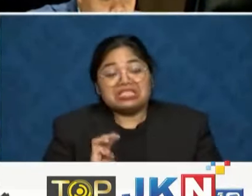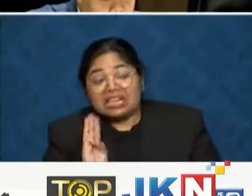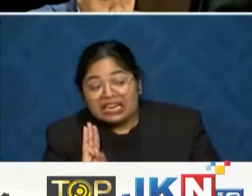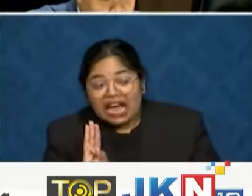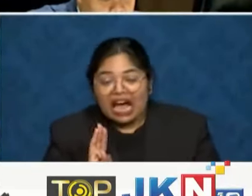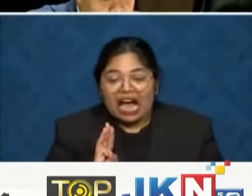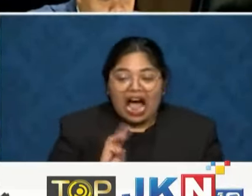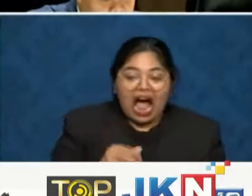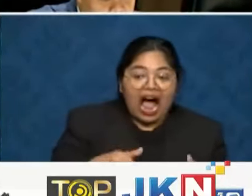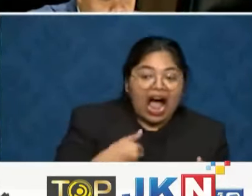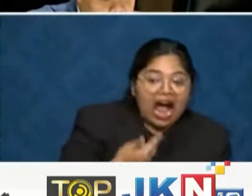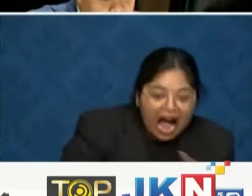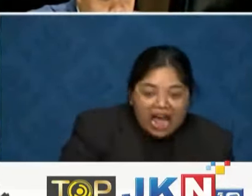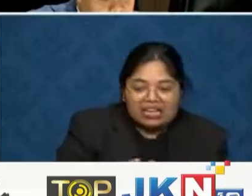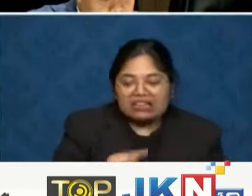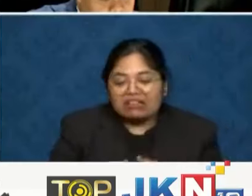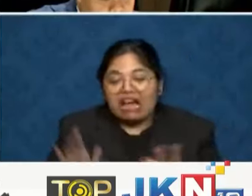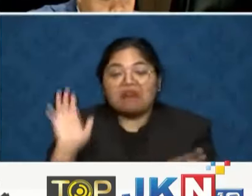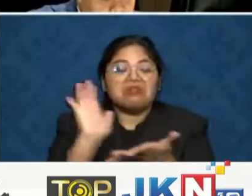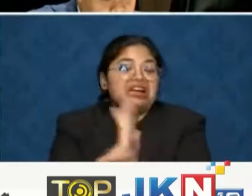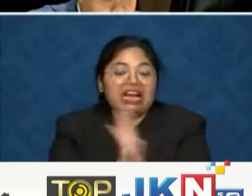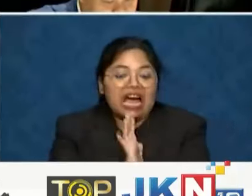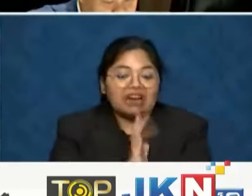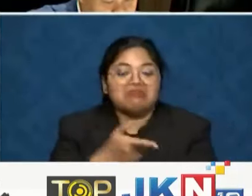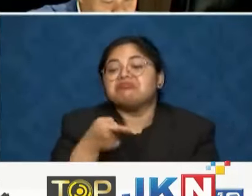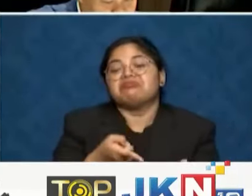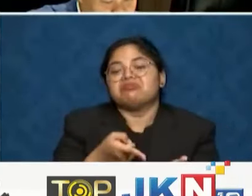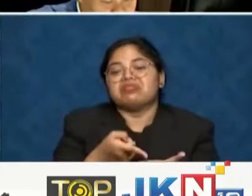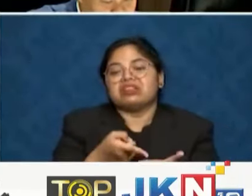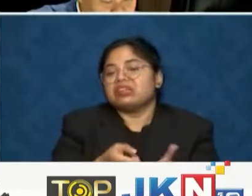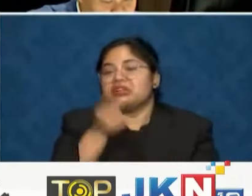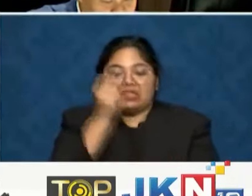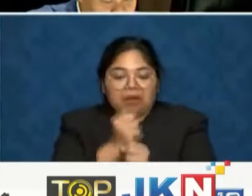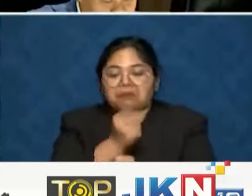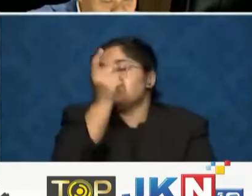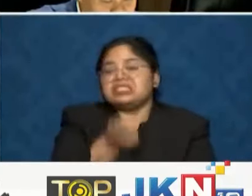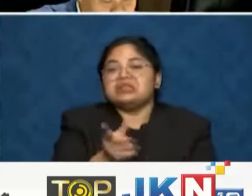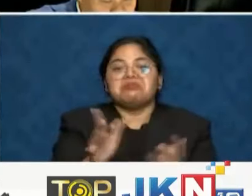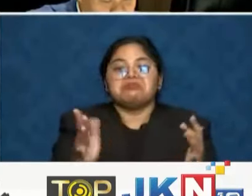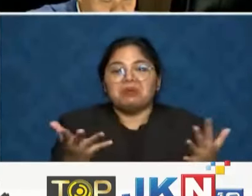จุรินทร์ก็อภิปรายต่อนะครับว่าประเด็นที่ 7 เรื่องของนายกนอมินีก็ชัดเจนคุณ